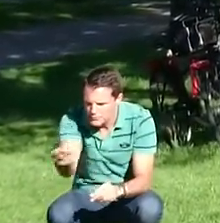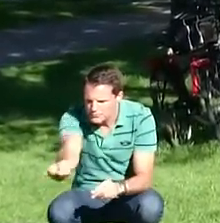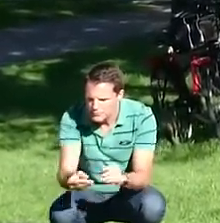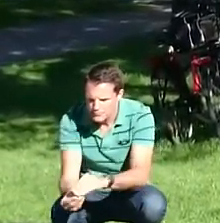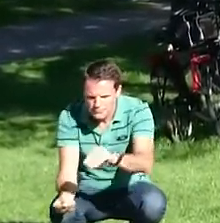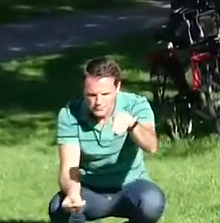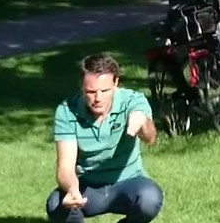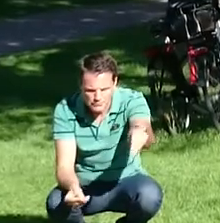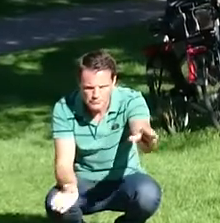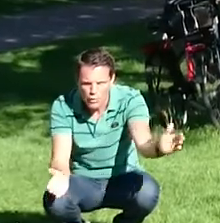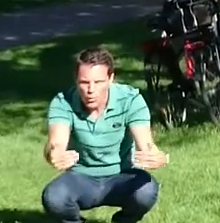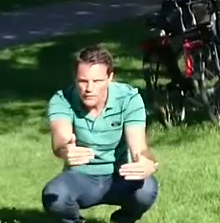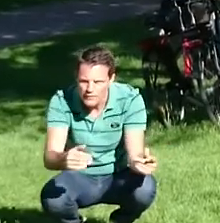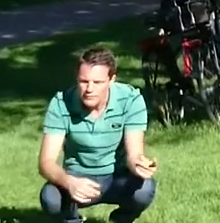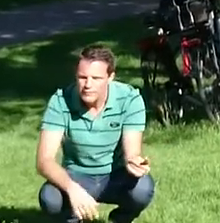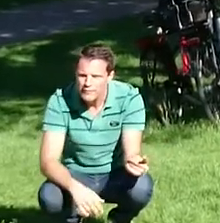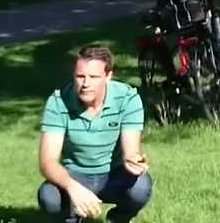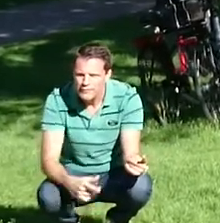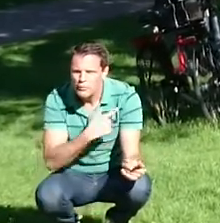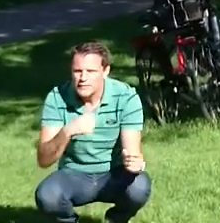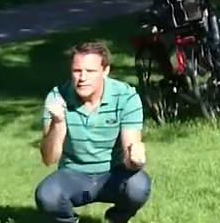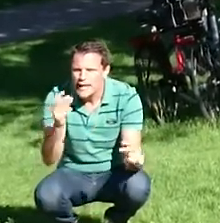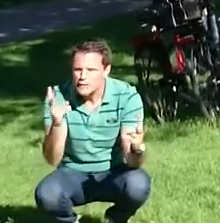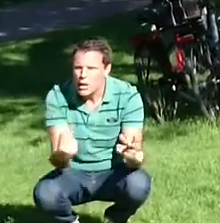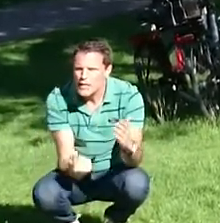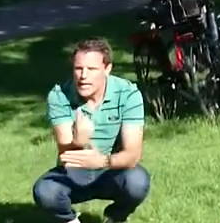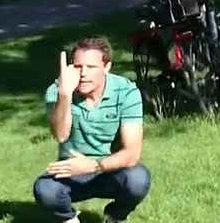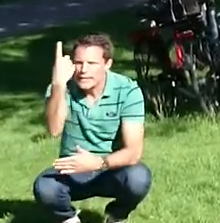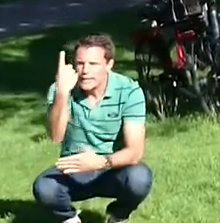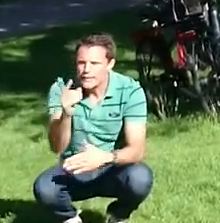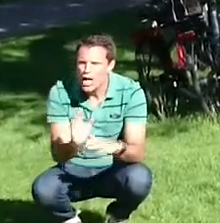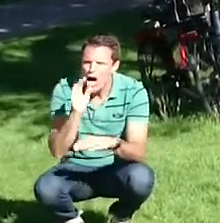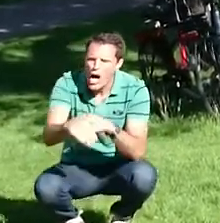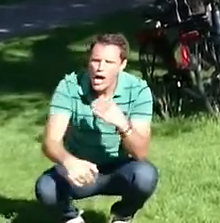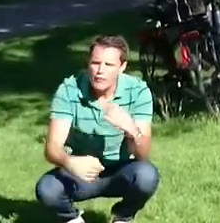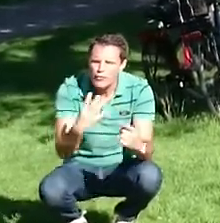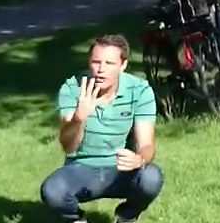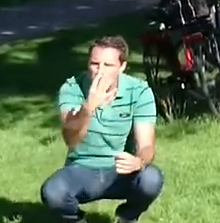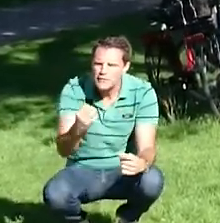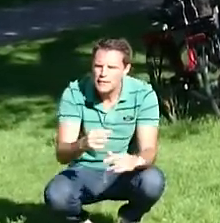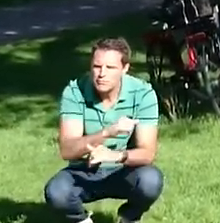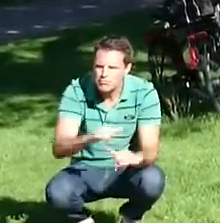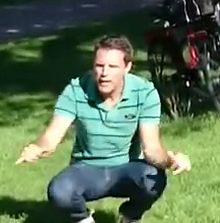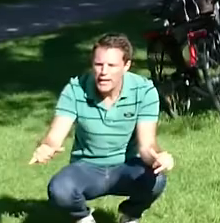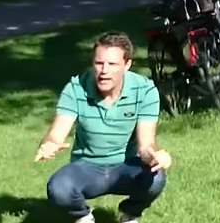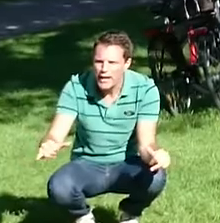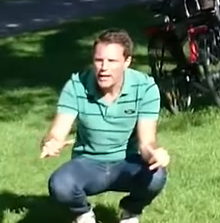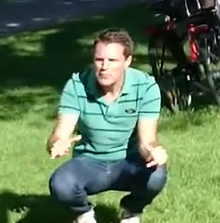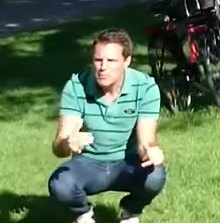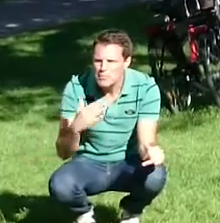Och sedan ska vi ta och, som en raket, över den där fyraprocentsspärren med god marginal.